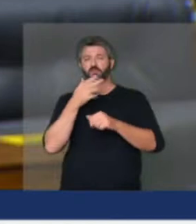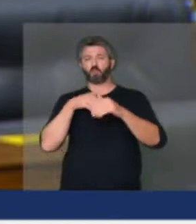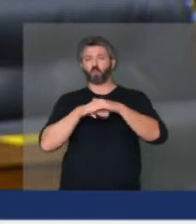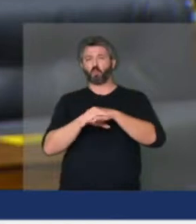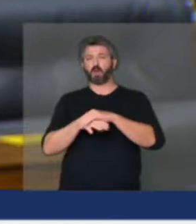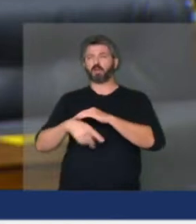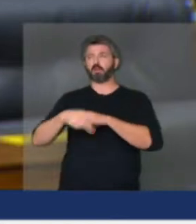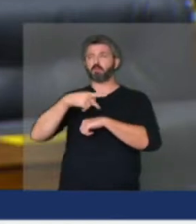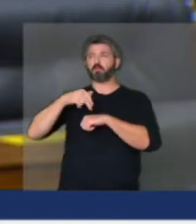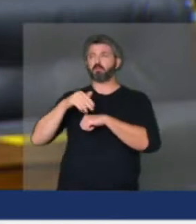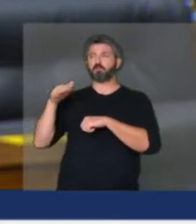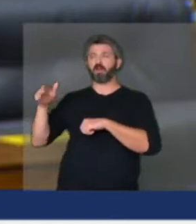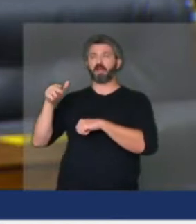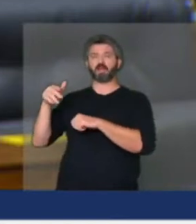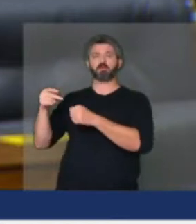PARAÍSOS FISCAIS? PARAÍSO